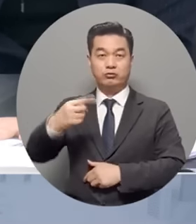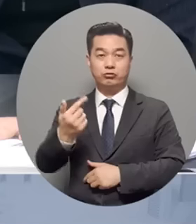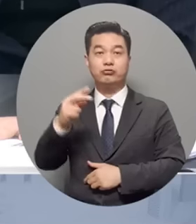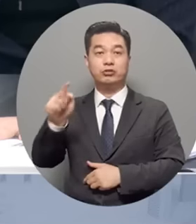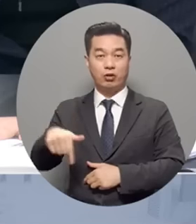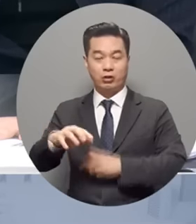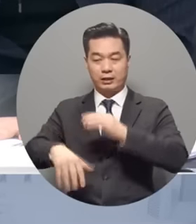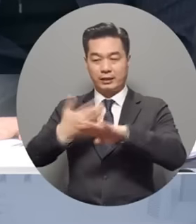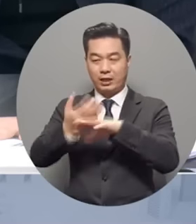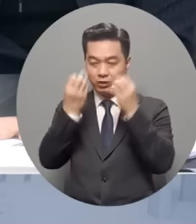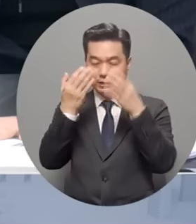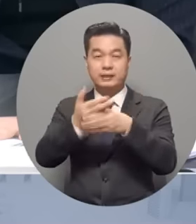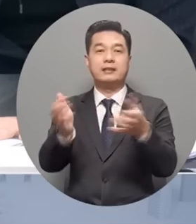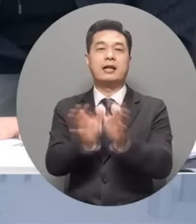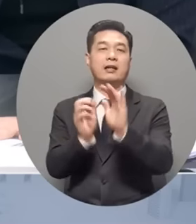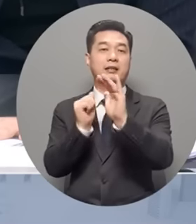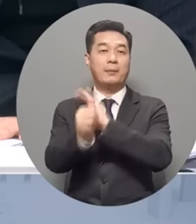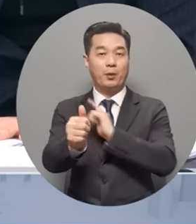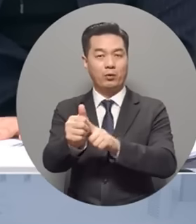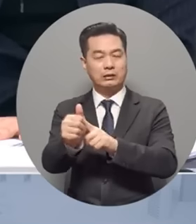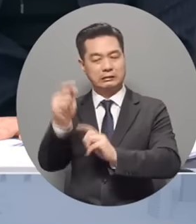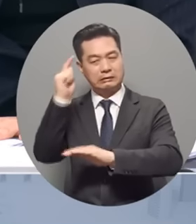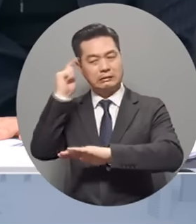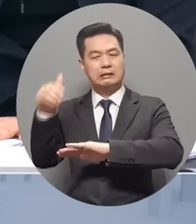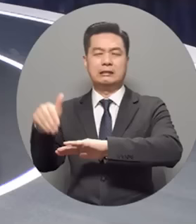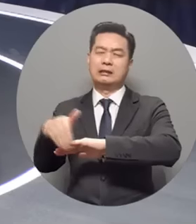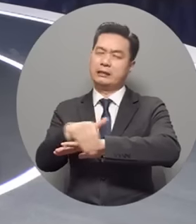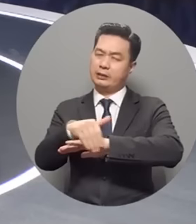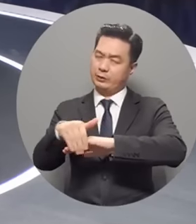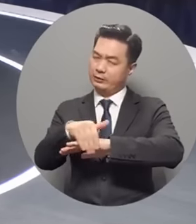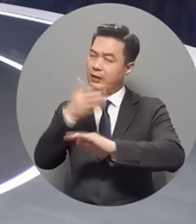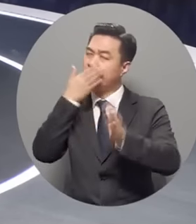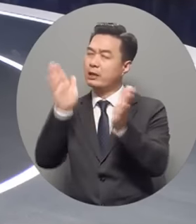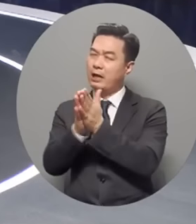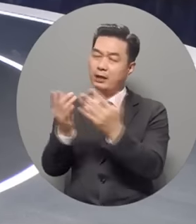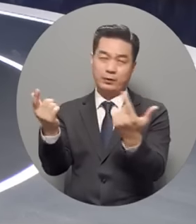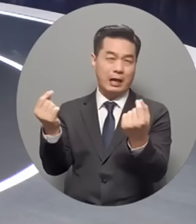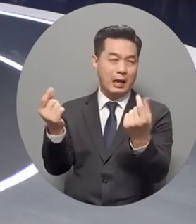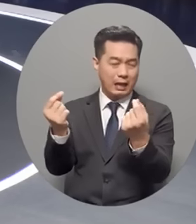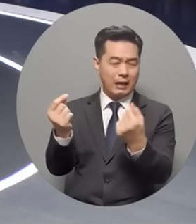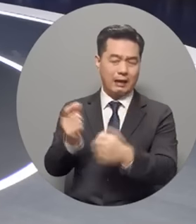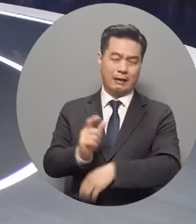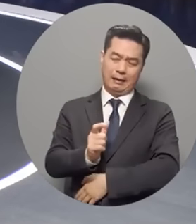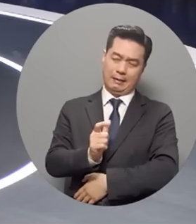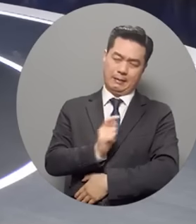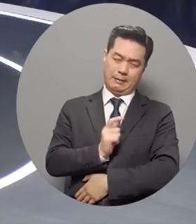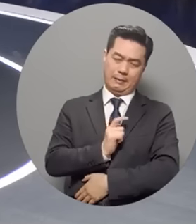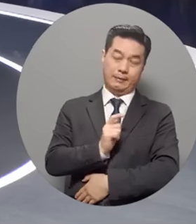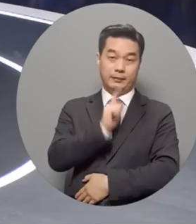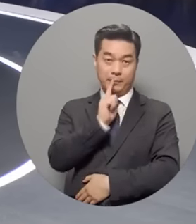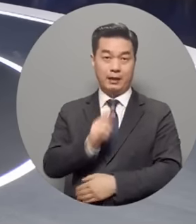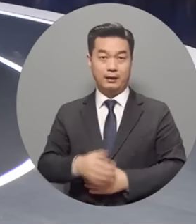이런 가운데 이준석 개혁신당 대표는 이른바 기획된 갈등, 약속 대련이 아니냐, 이런 가능성을 제기했습니다.